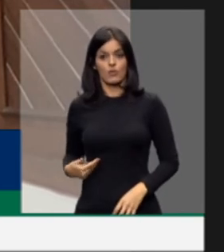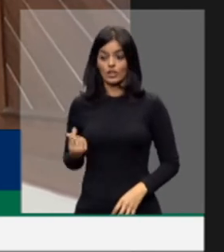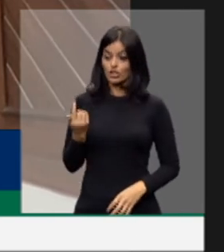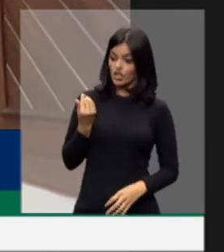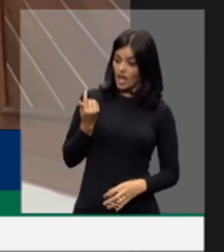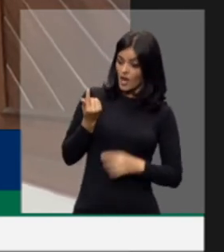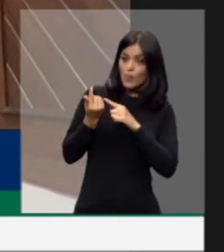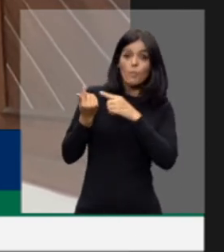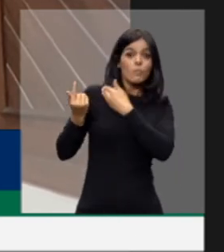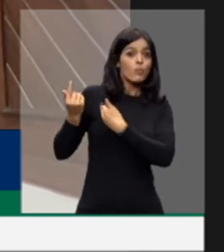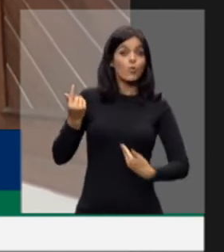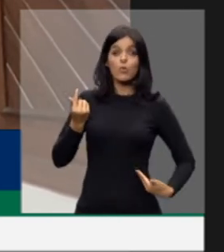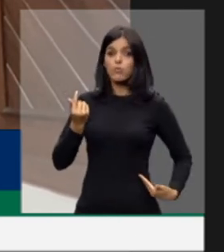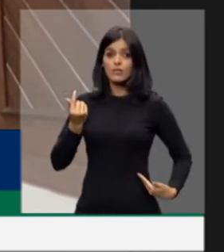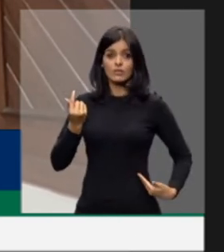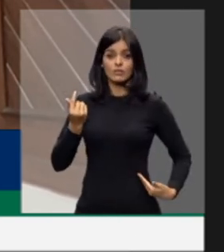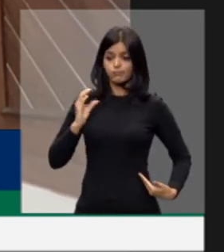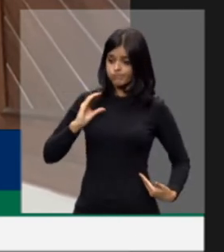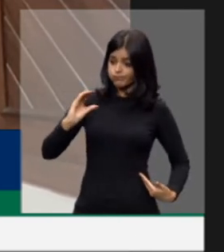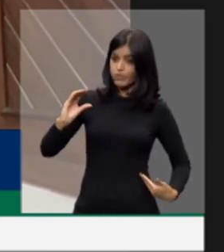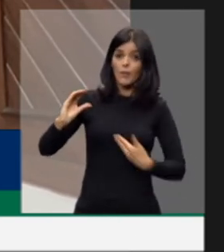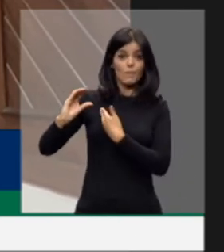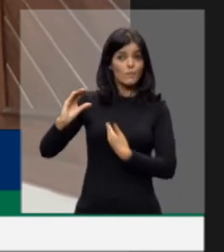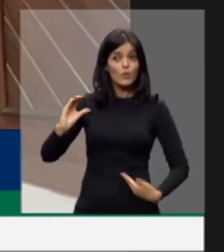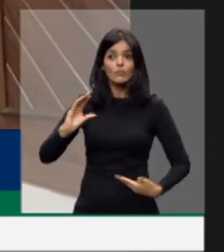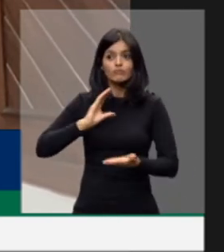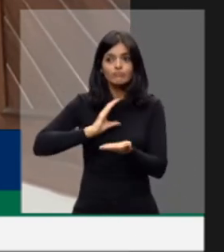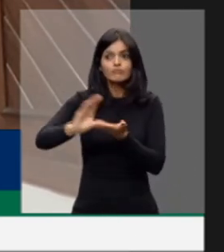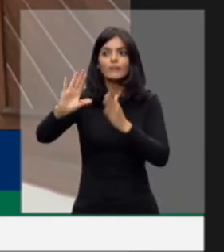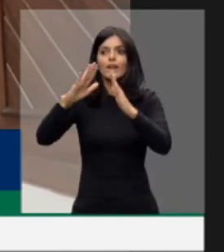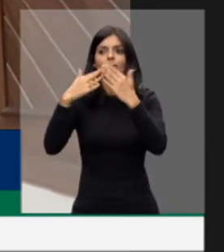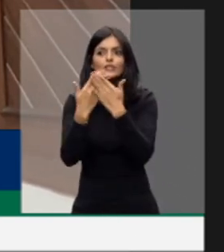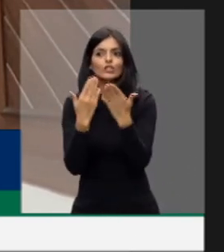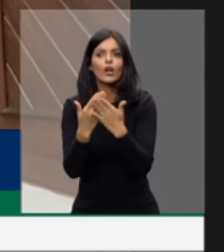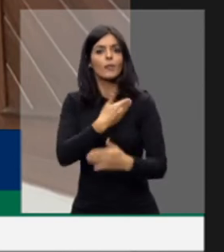ELE FOI CRIADO PARA DESTINAR RECURSOS PÚBLICOS PARA A EDUCAÇÃO PÚBLICA BRASILEIRA. POR ISSO A NOSSA